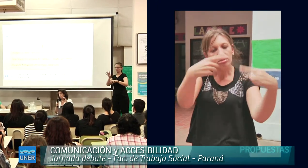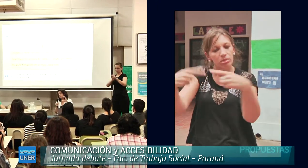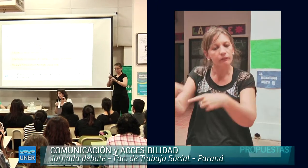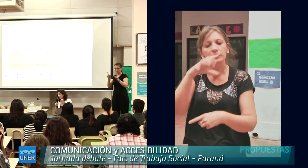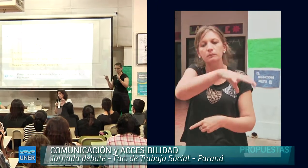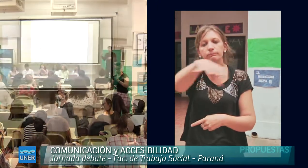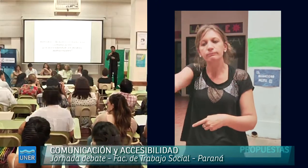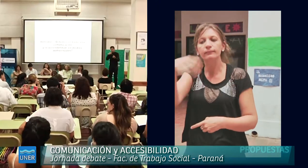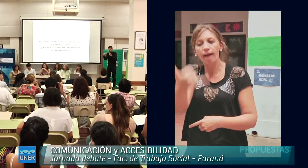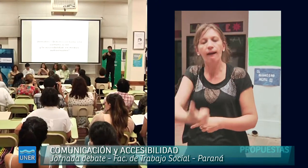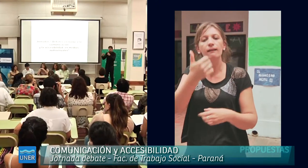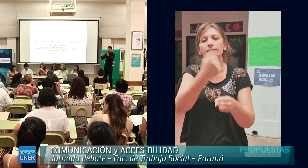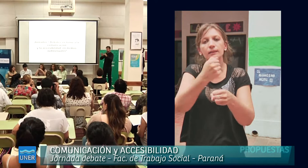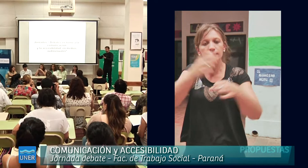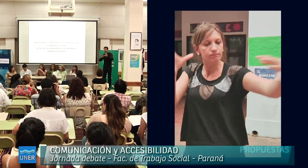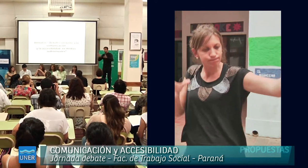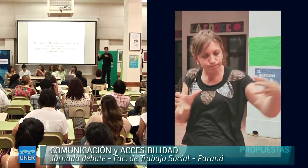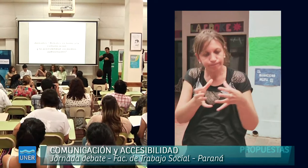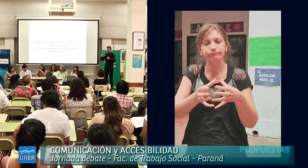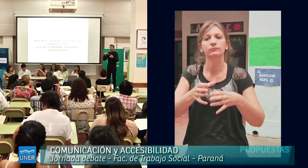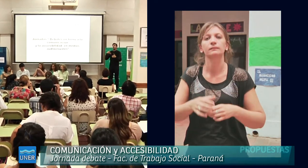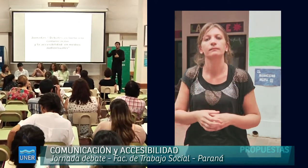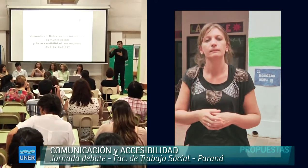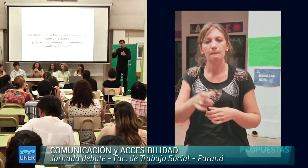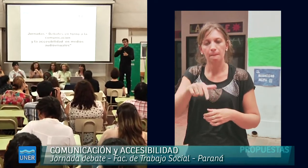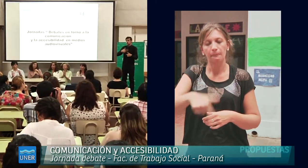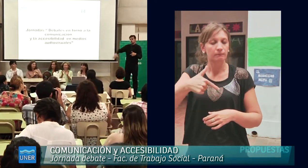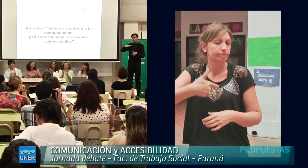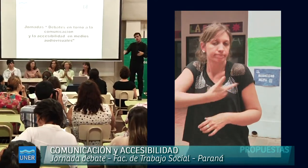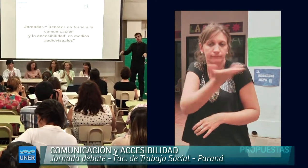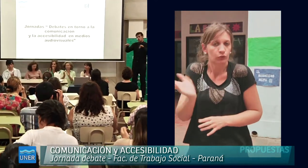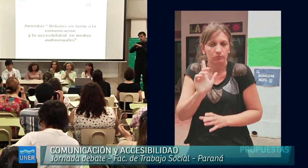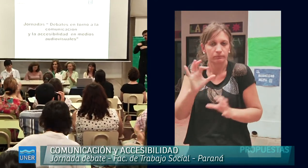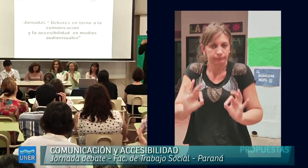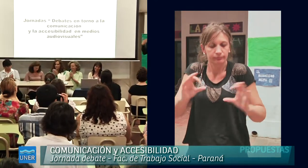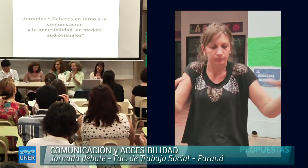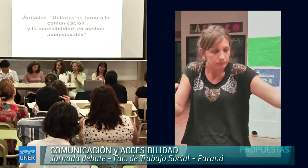haciendo en distintos lugares y de distintas posiciones, dentro de la sociedad en la que vivimos.